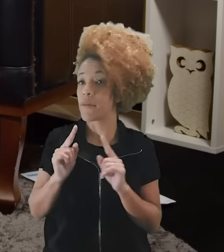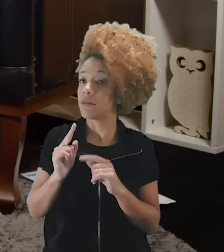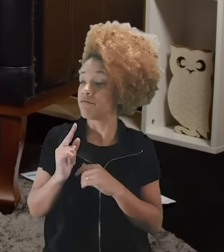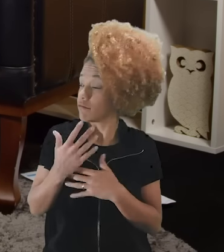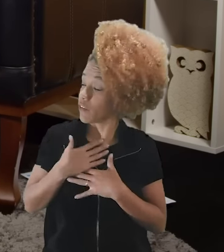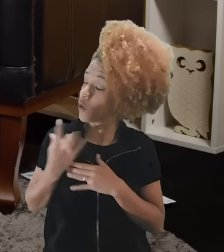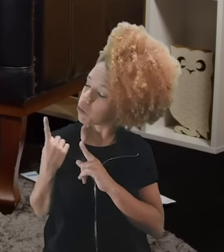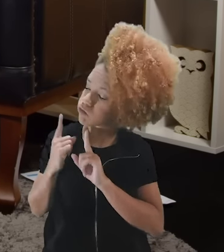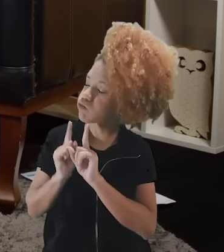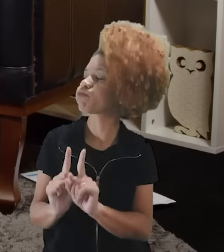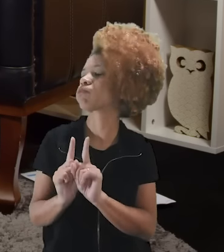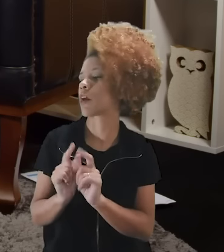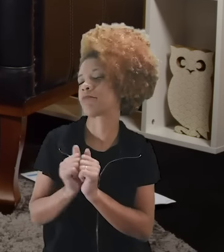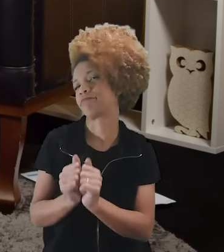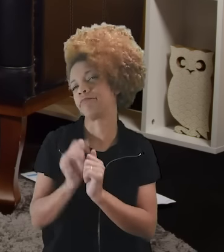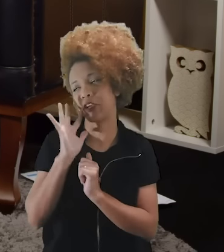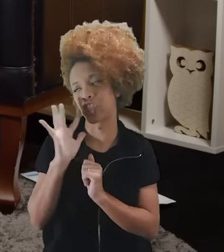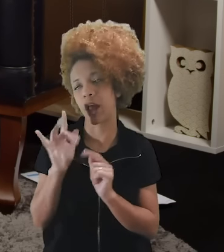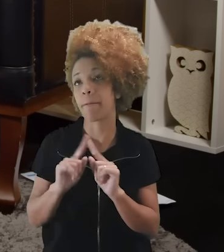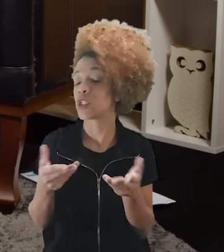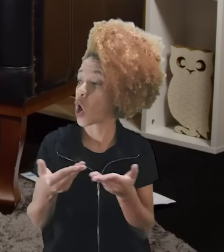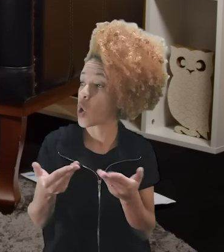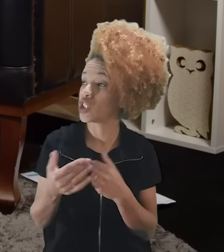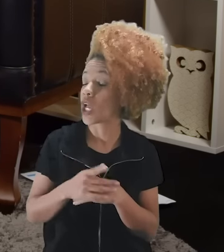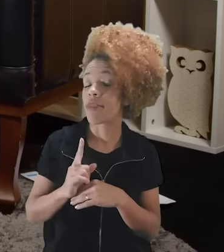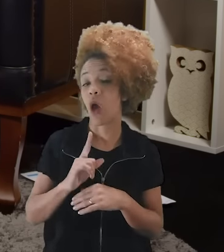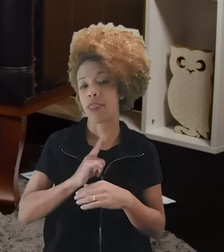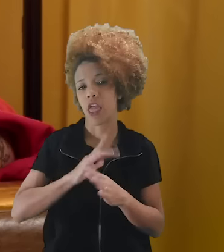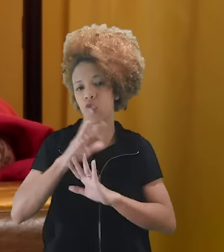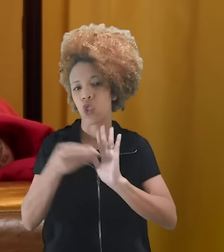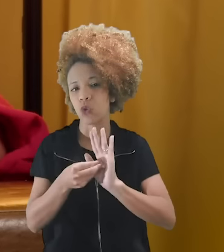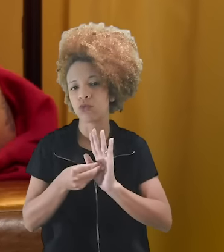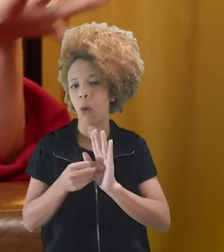realmente uma pessoa que me acompanhou muito tempo e e hoje né atualmente não tem toda também uma uma